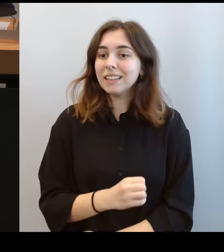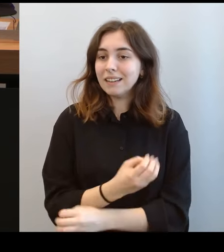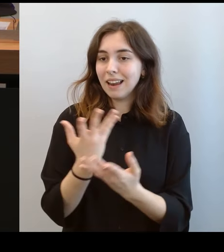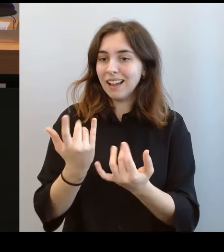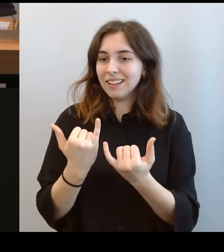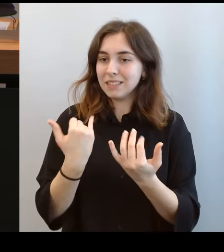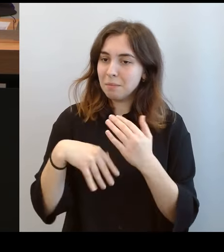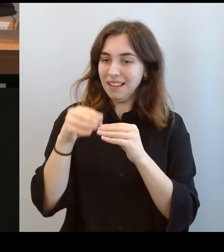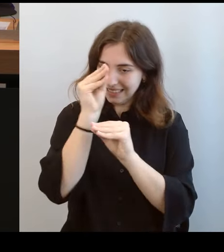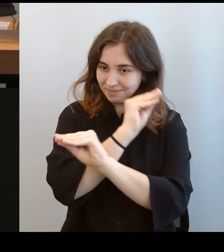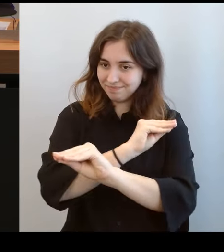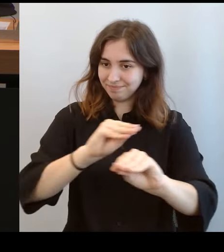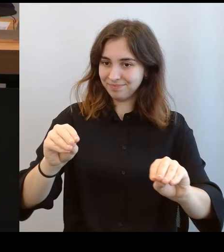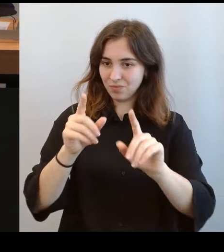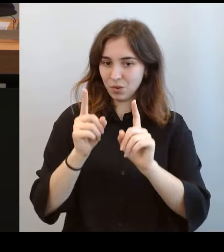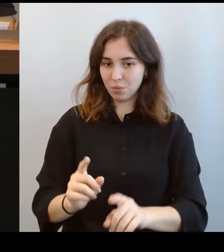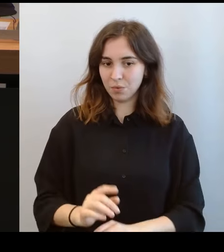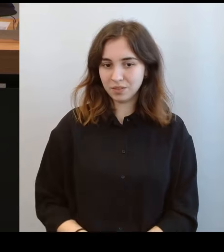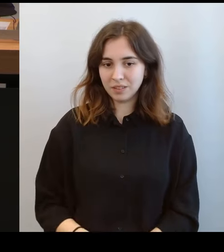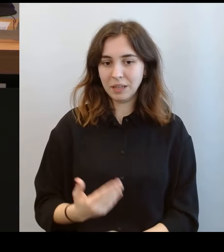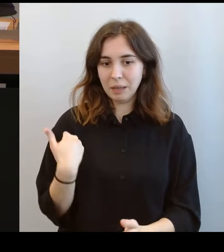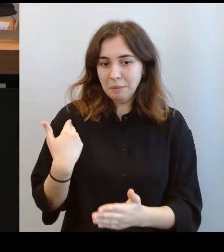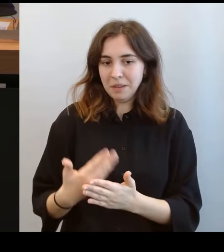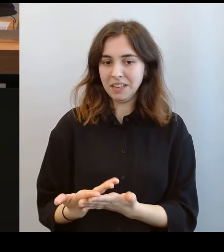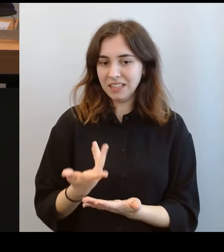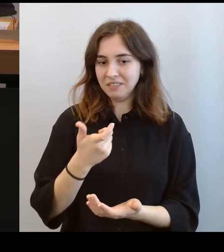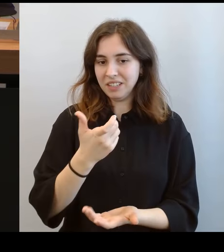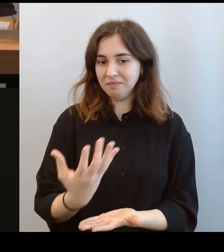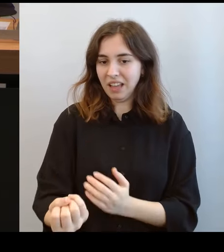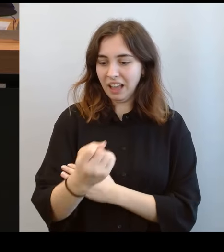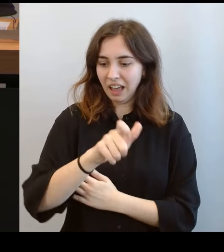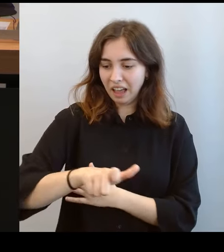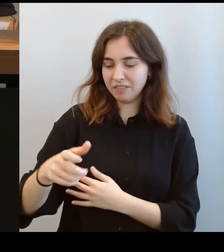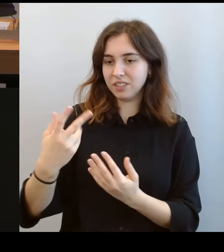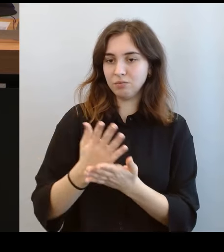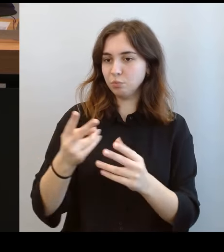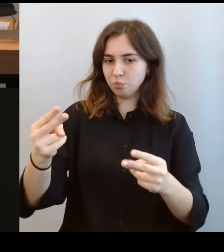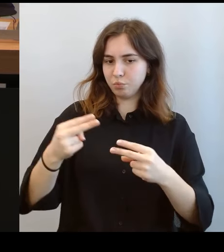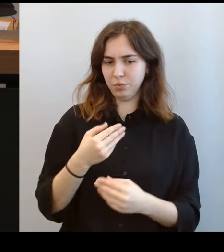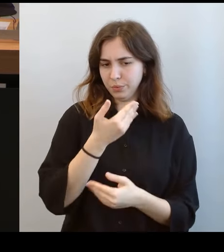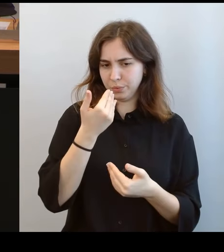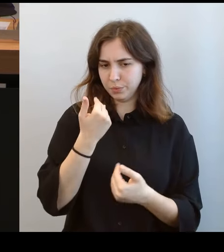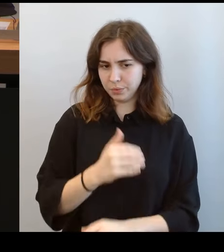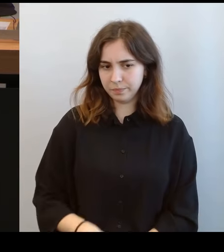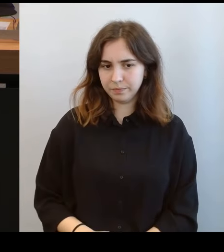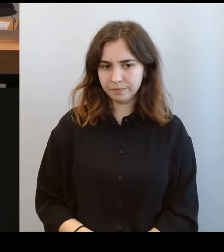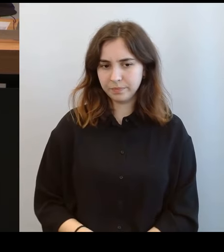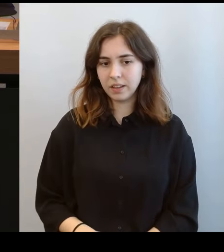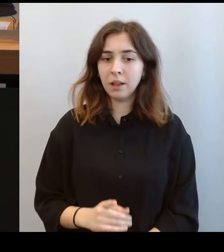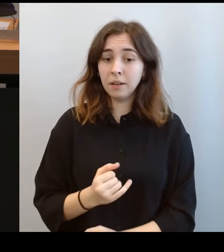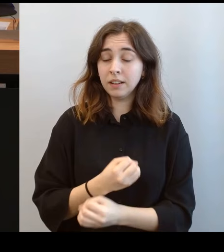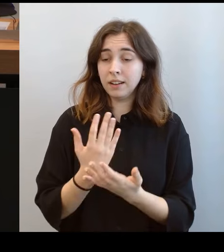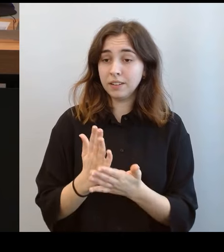noch nicht zu einem Rückgang der Kräfte gekommen. Aber wenn man allenthalben hört, dass in den Jahren 20 bis 22 der Prozess